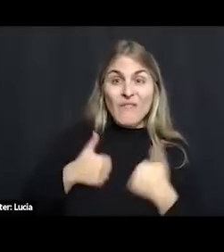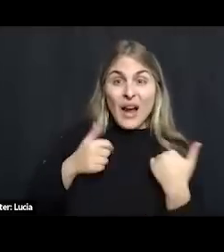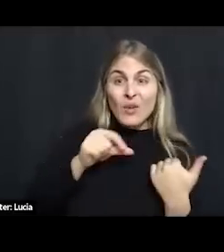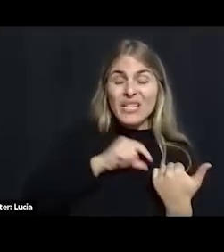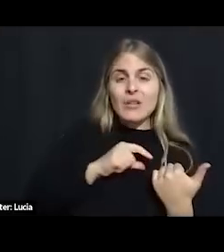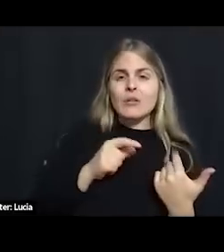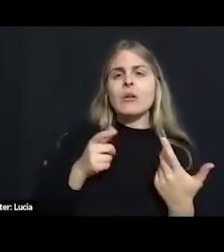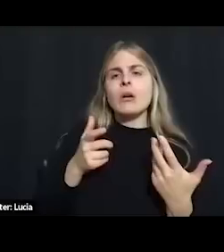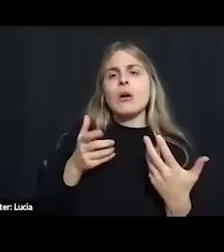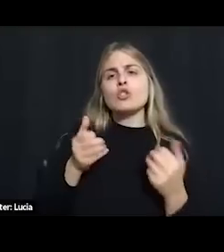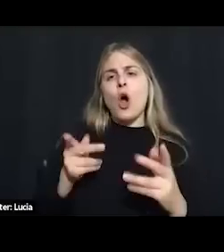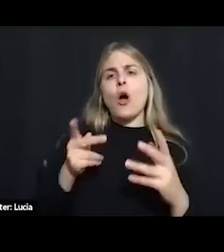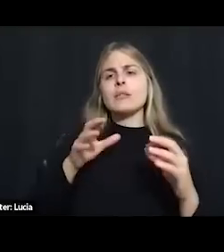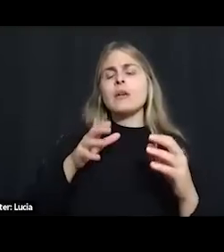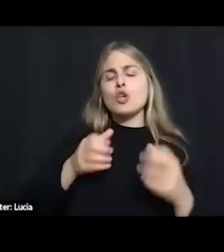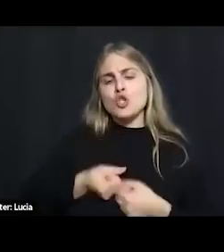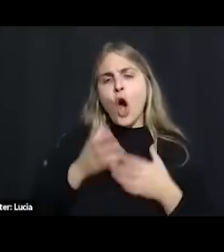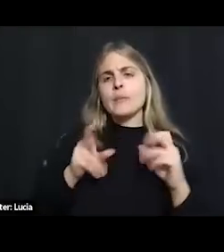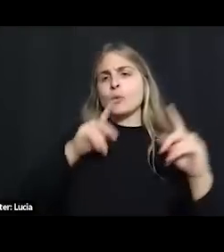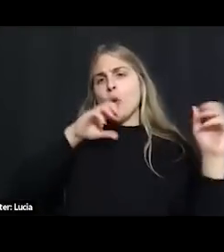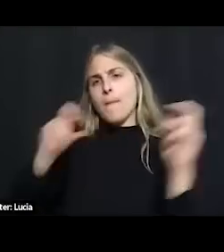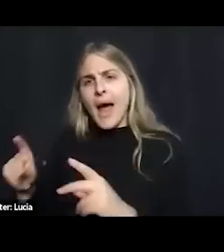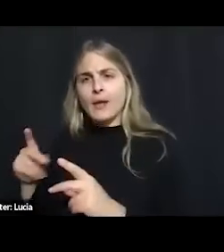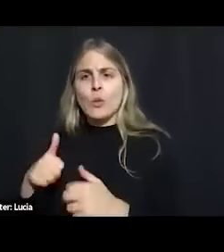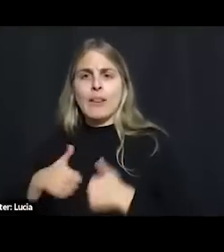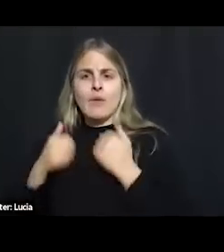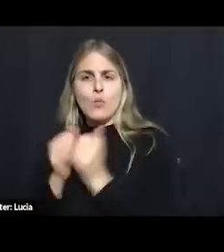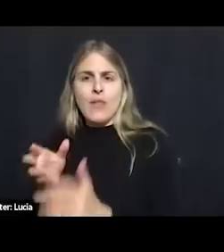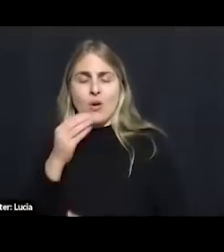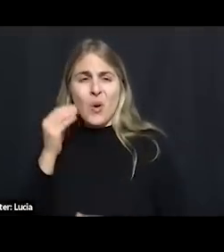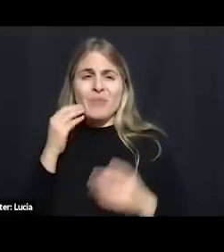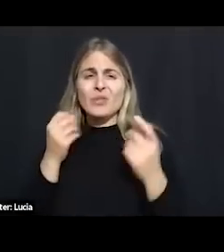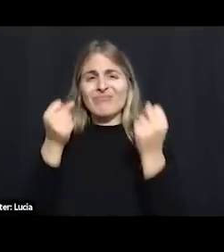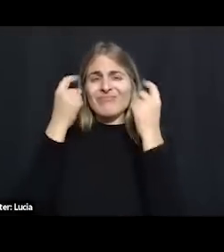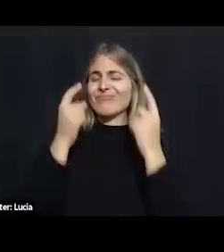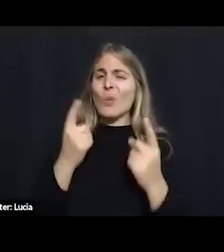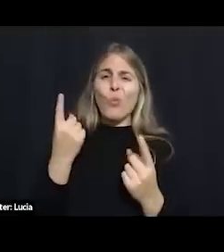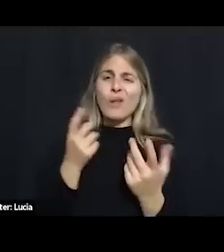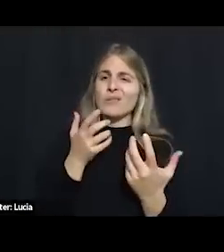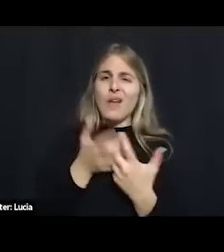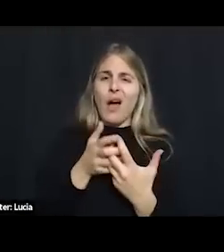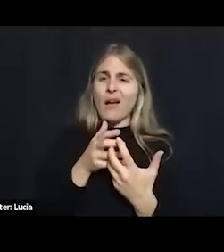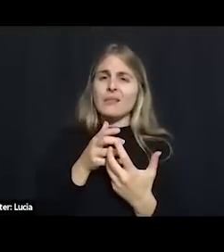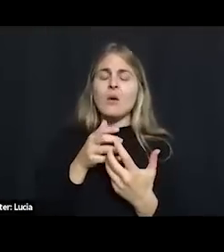En conclusión, quiero argumentar que no hay un enfoque único para solucionar la soledad entre este grupo.